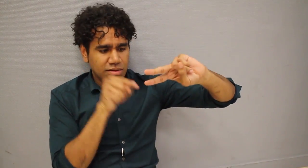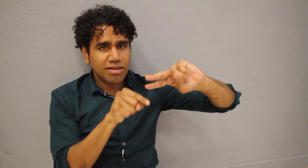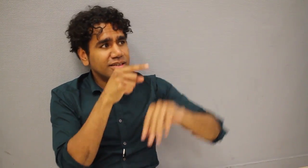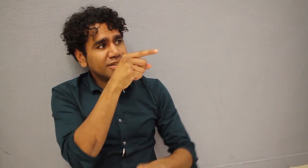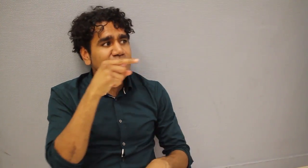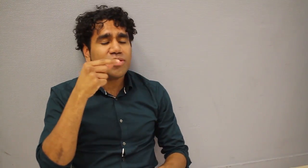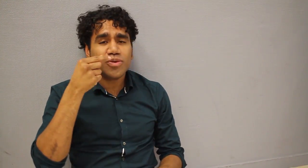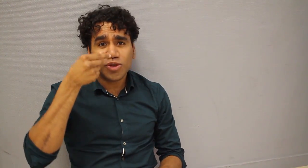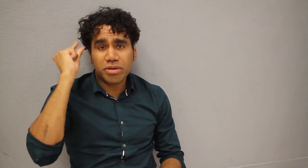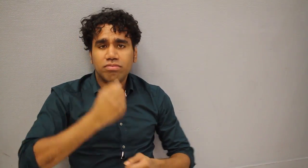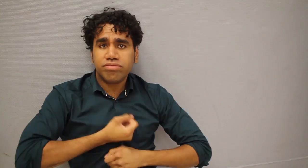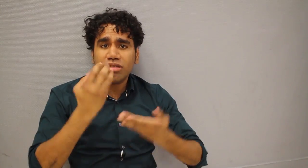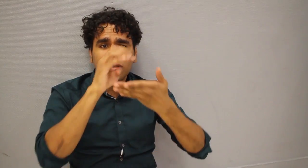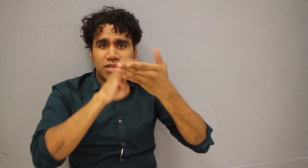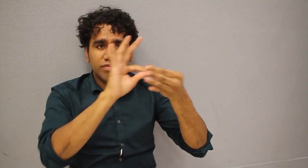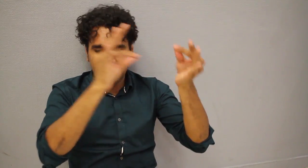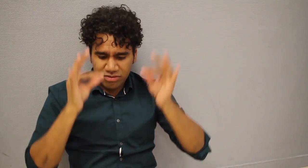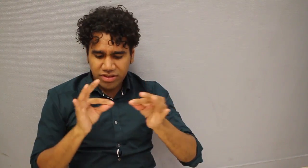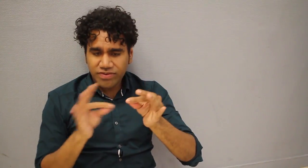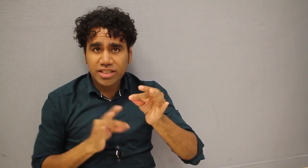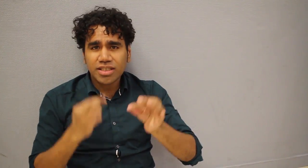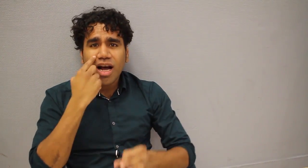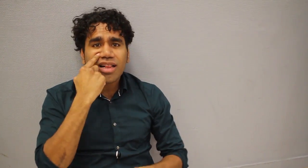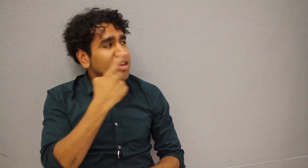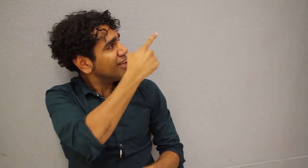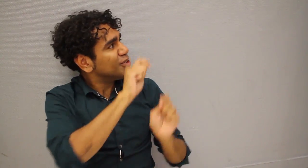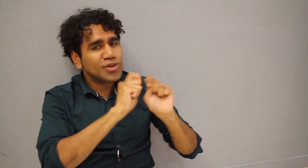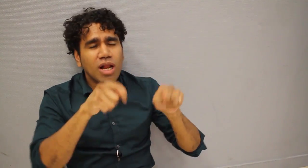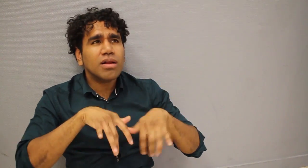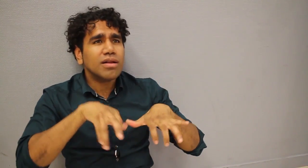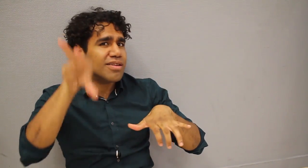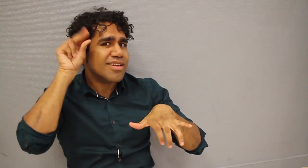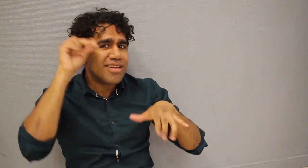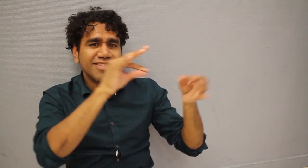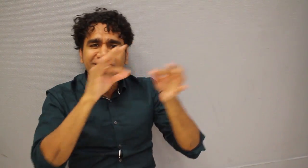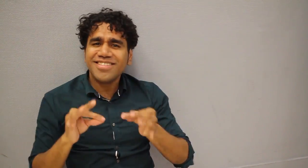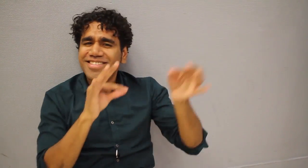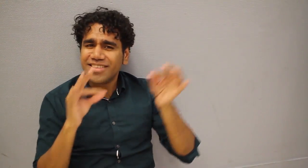Pendant le discours d’Alain Juppé, les journalistes retiennent des phrases clefs et les mettent sur twitter.